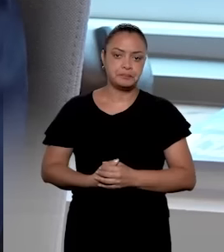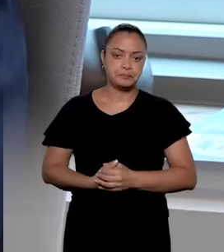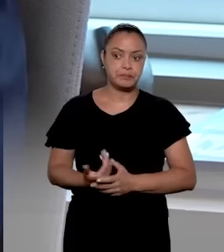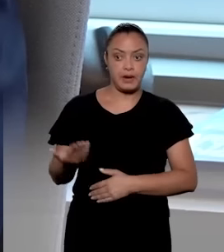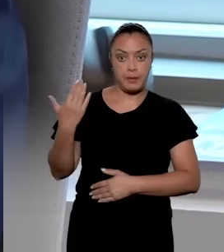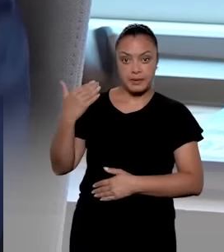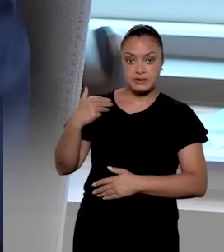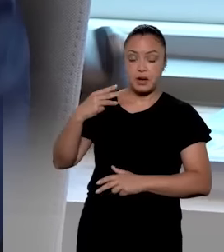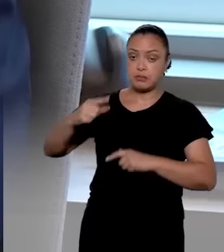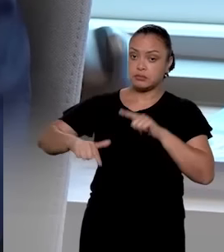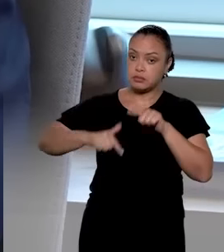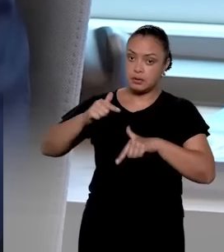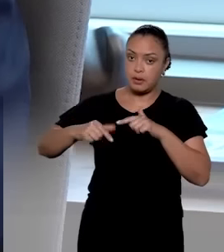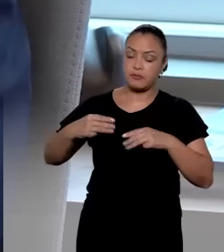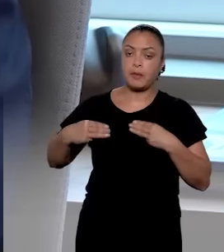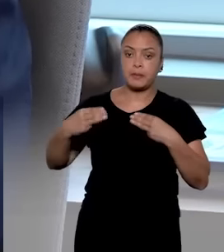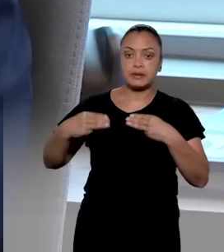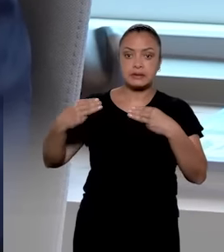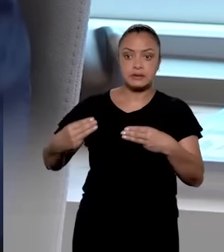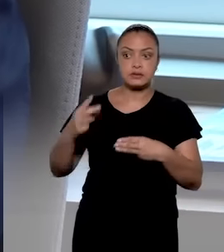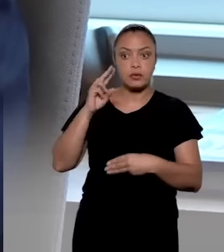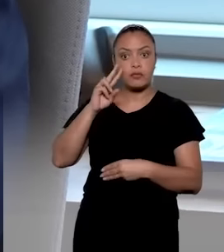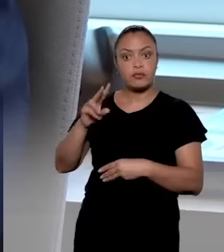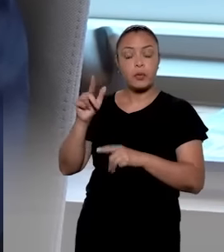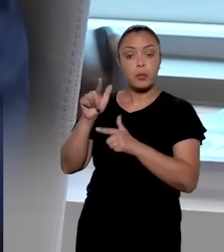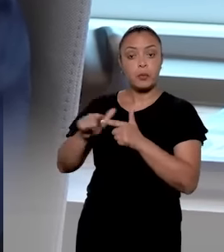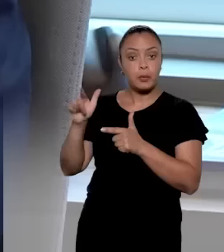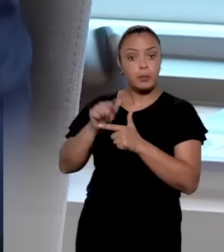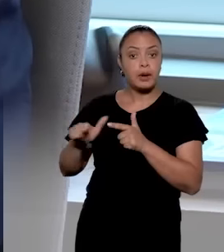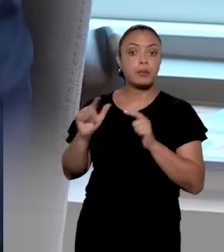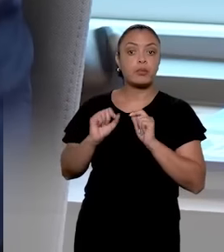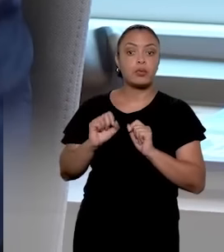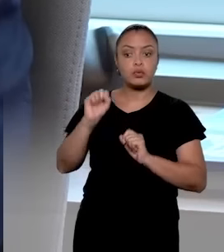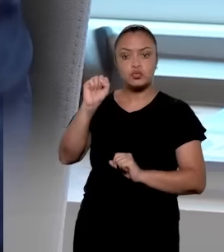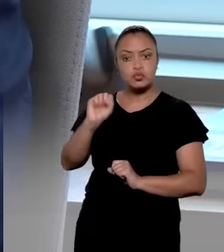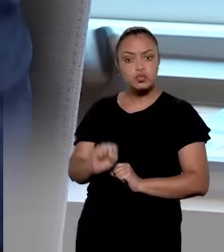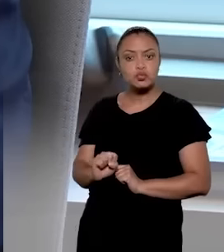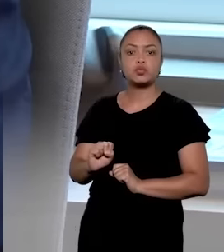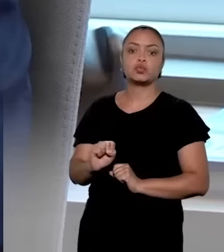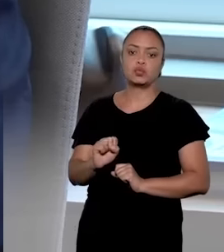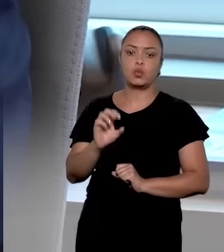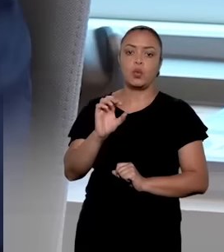sério em 2005, houve uma seca muito grande no Centro-Oeste inteiro e no Sul do país também,